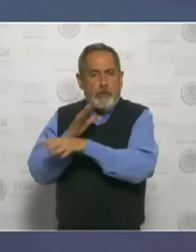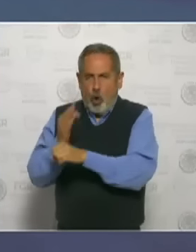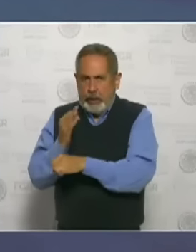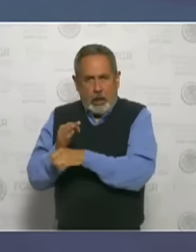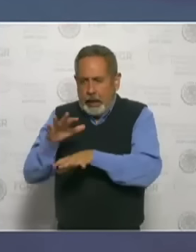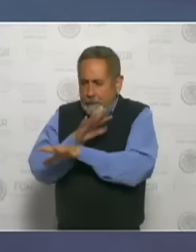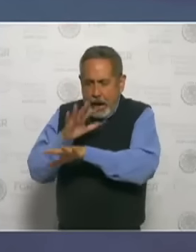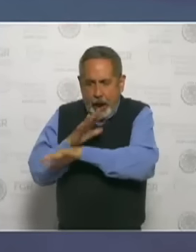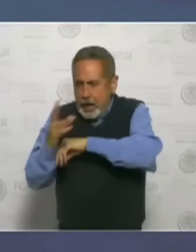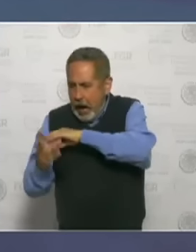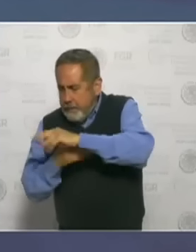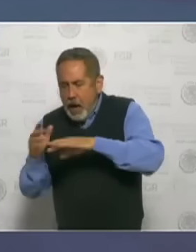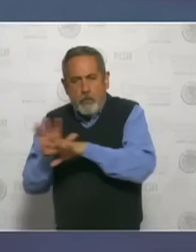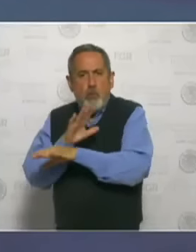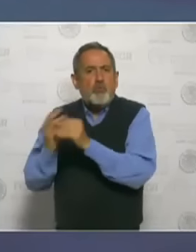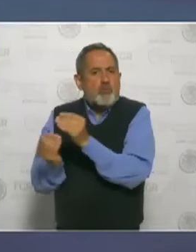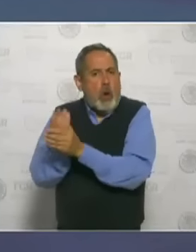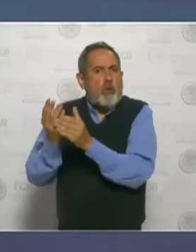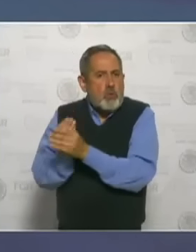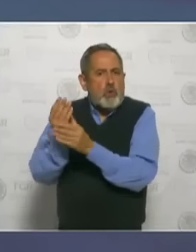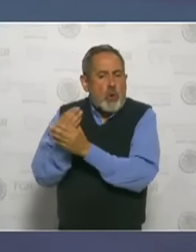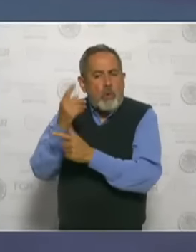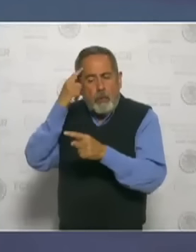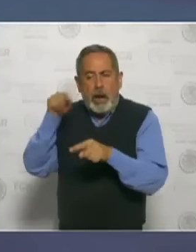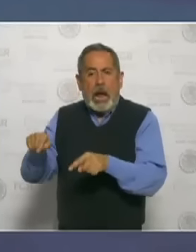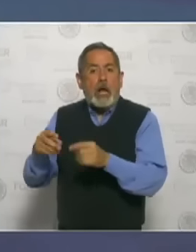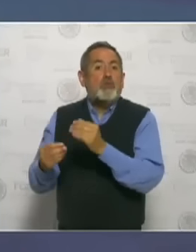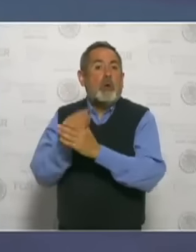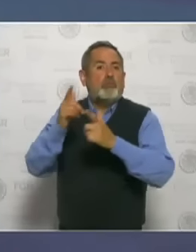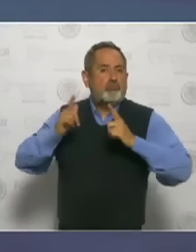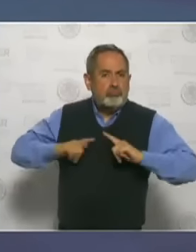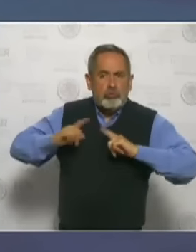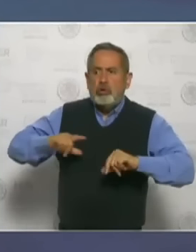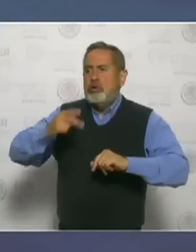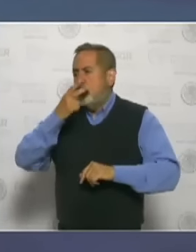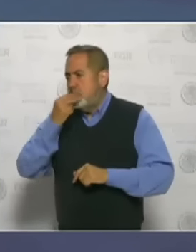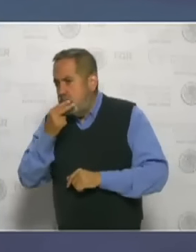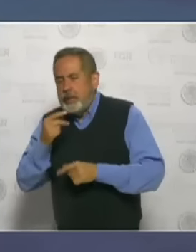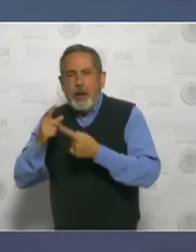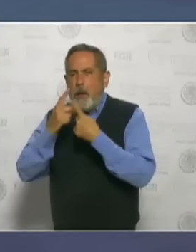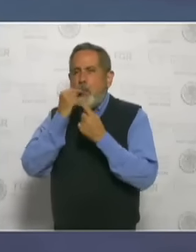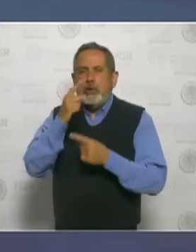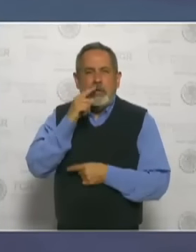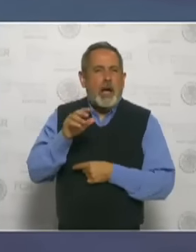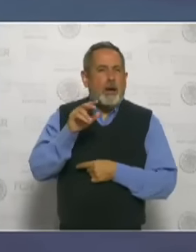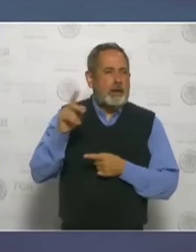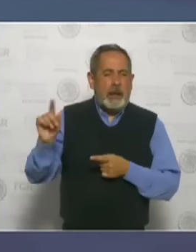optimizando la coordinación entre los agentes de la Policía Federal Ministerial, peritos y